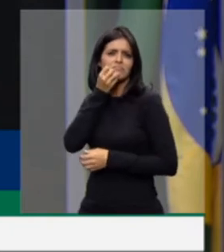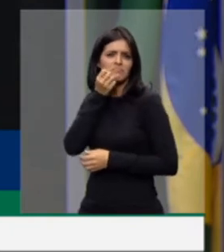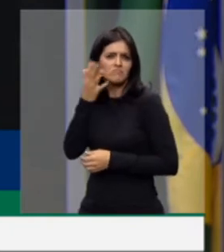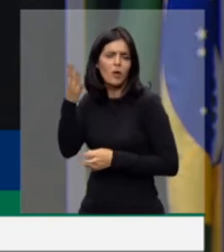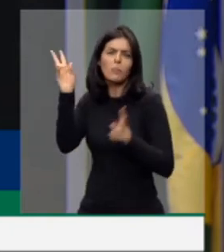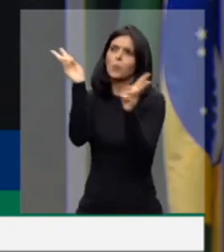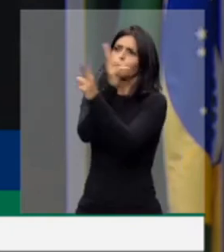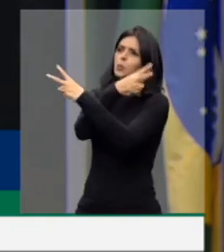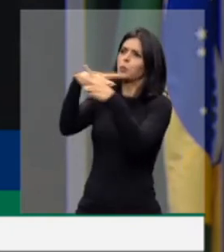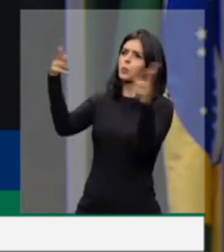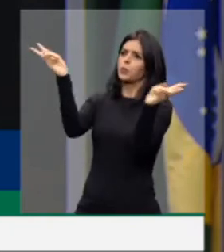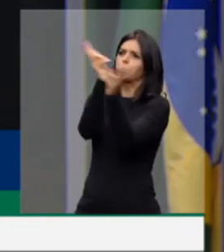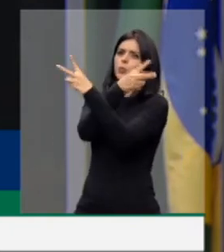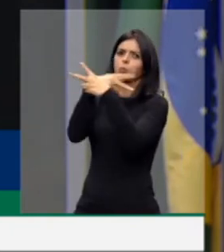EM CERCA DE 800 ESTÃO NA REGIÃO NORDESTE. E ESSA